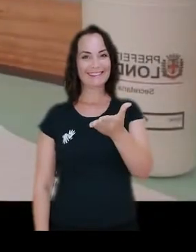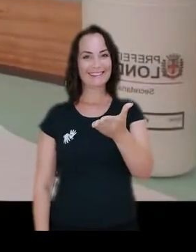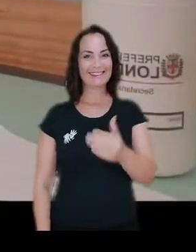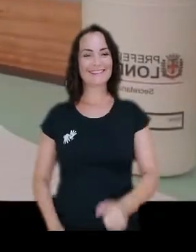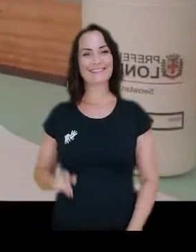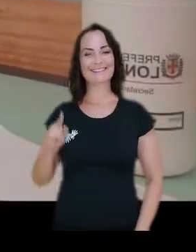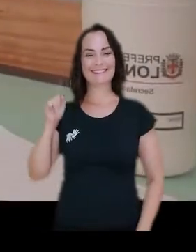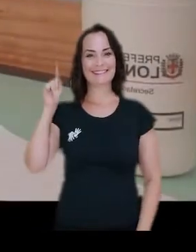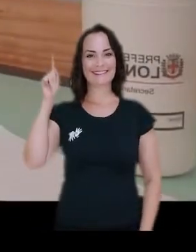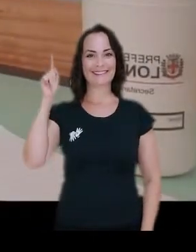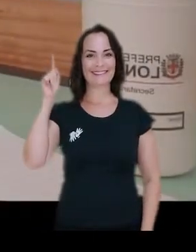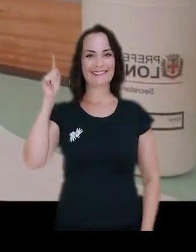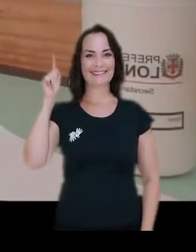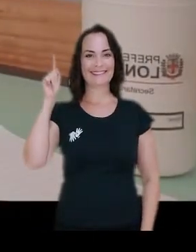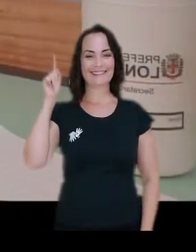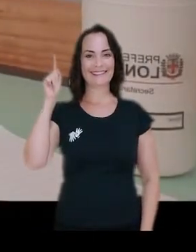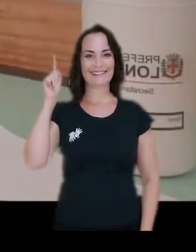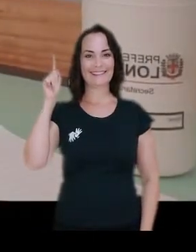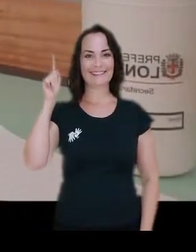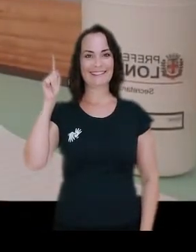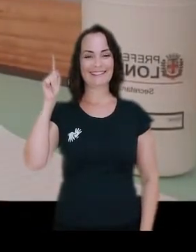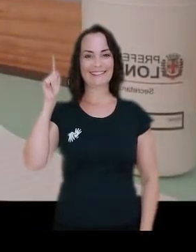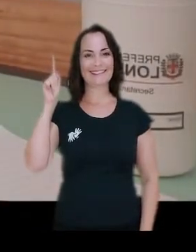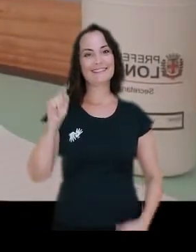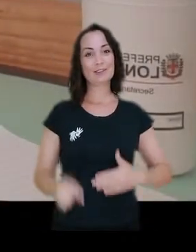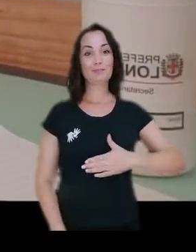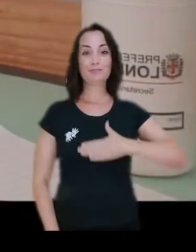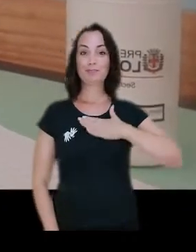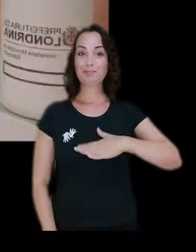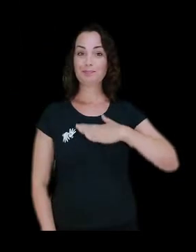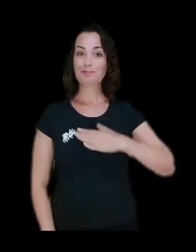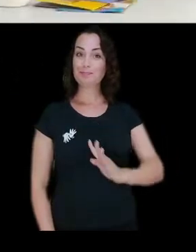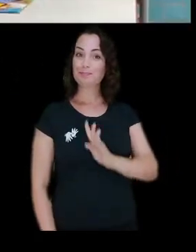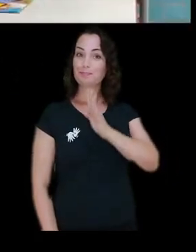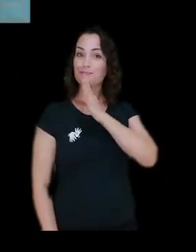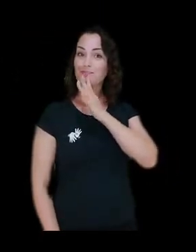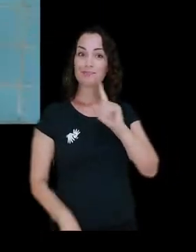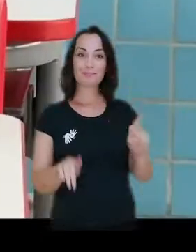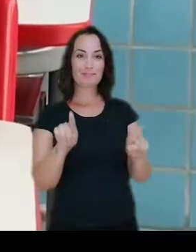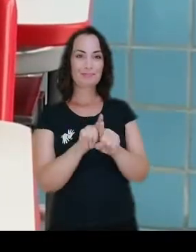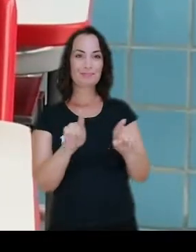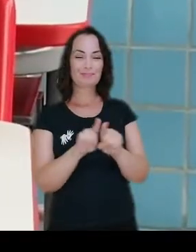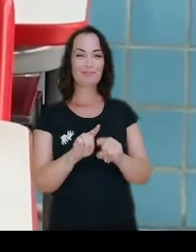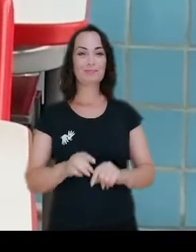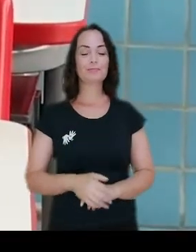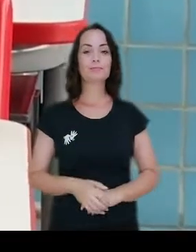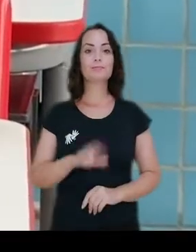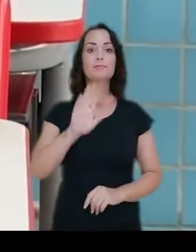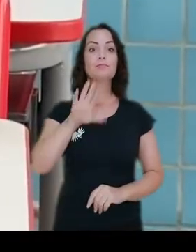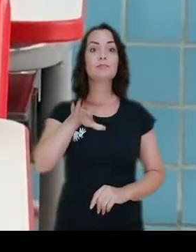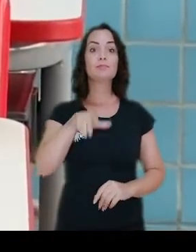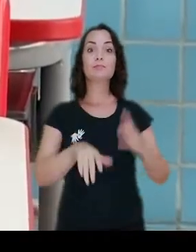Nice to meet you too! É um prazer te conhecer também! Ô Vidinha, ô Vidinha